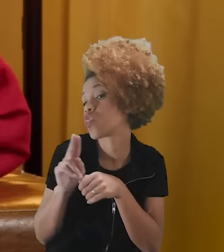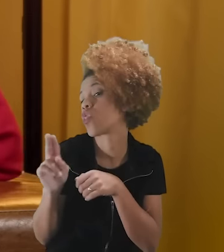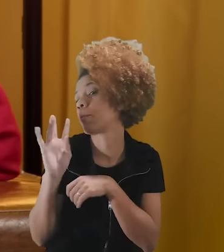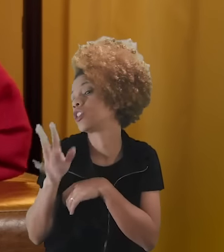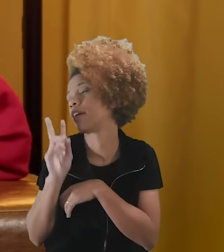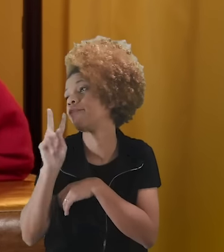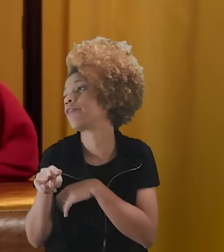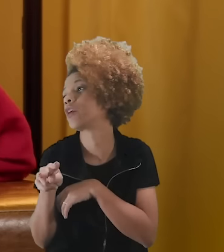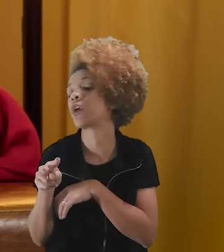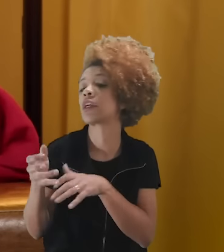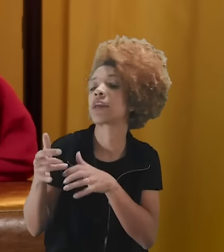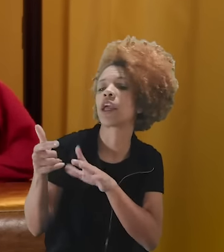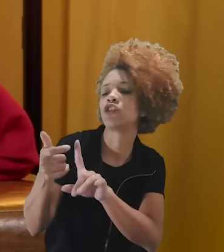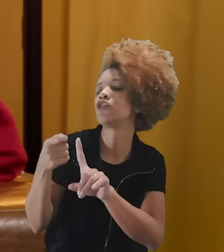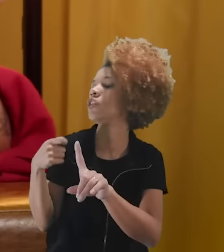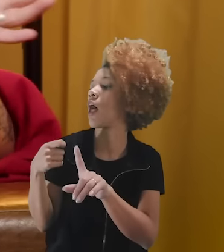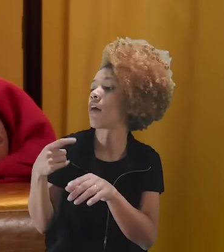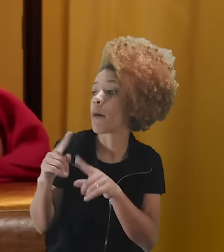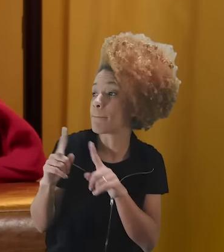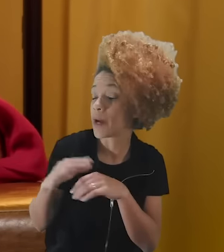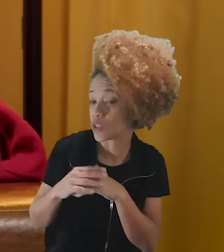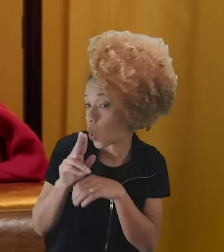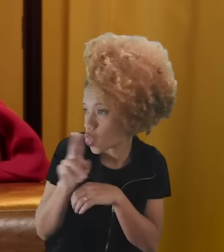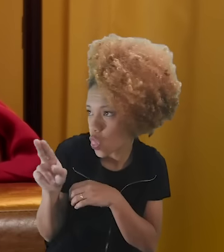tá sendo visto por todo mundo quer chegar lá quer tirar você de lá então seu nome já fica